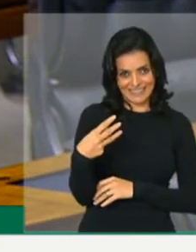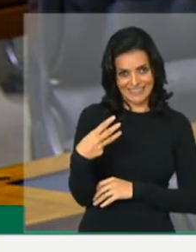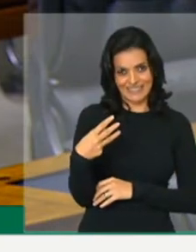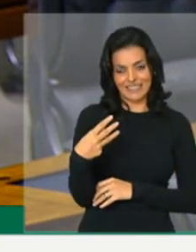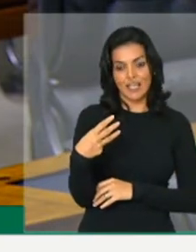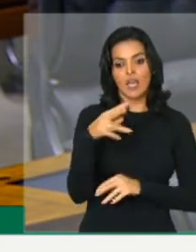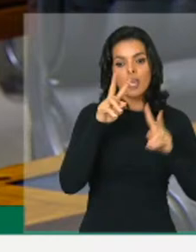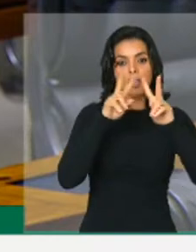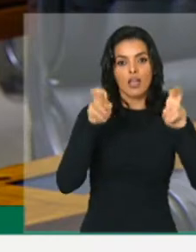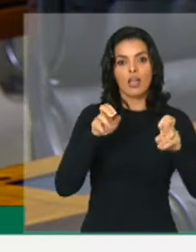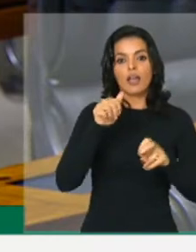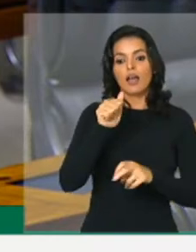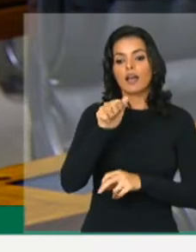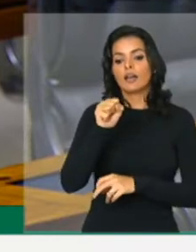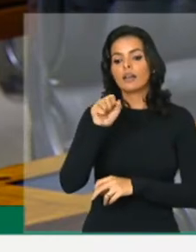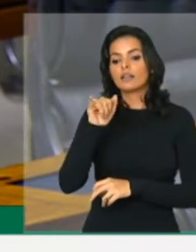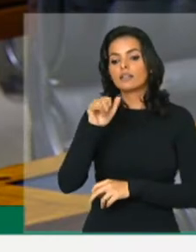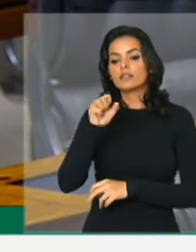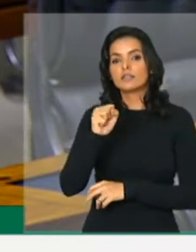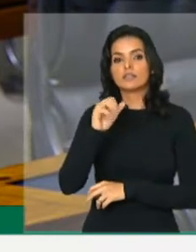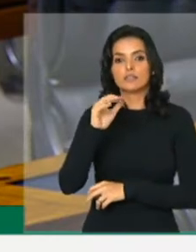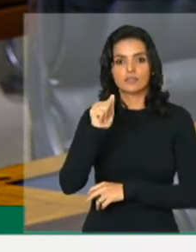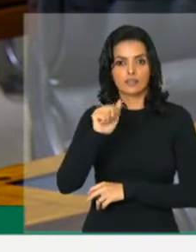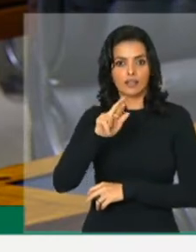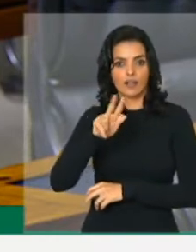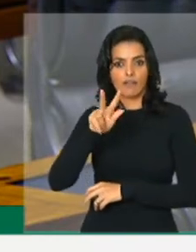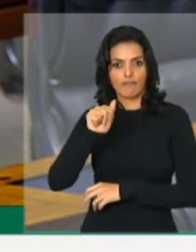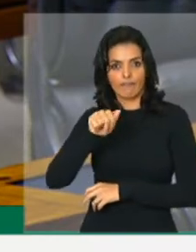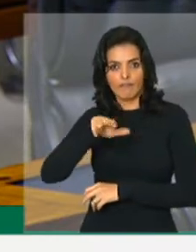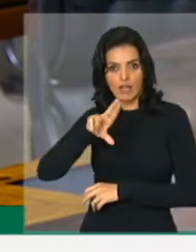PROGRAMAS COM COMPRAS PÚ BLICAS, COM CRÉDITOS E COM APOIO, PRESIDENTE, COM CERTEZA ISSO VAI AJUDAR O PAÍS, VAI